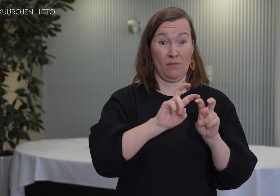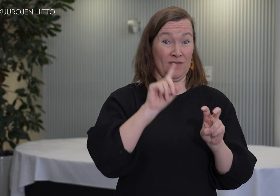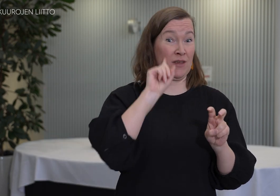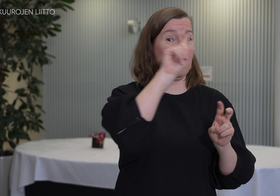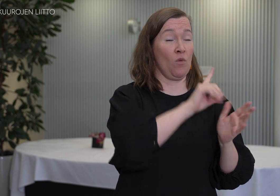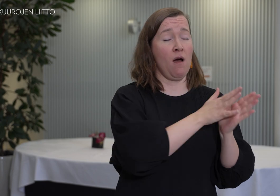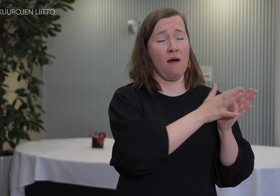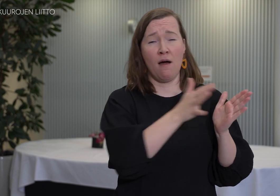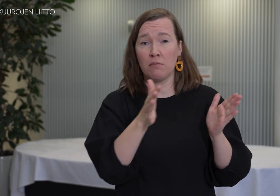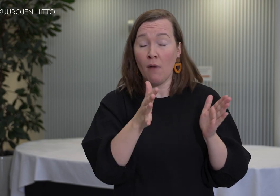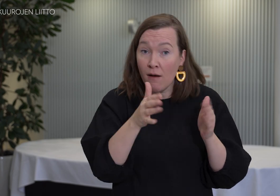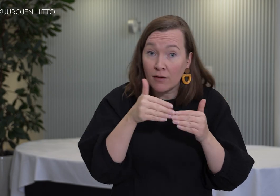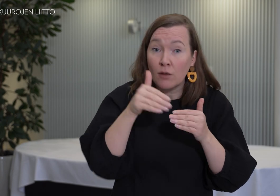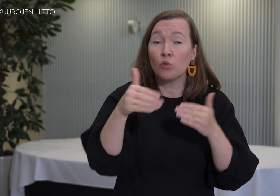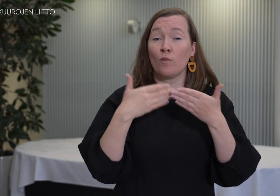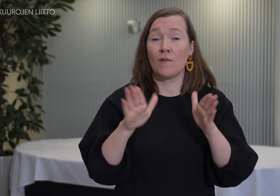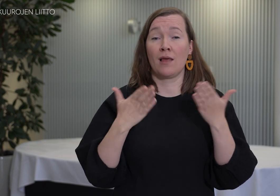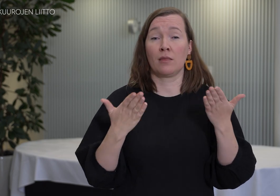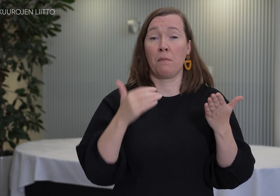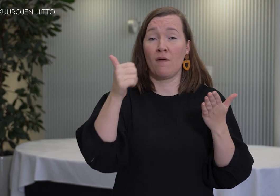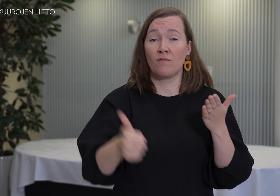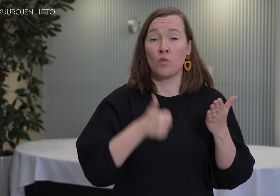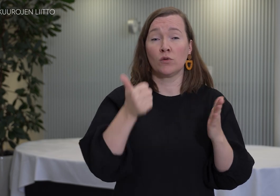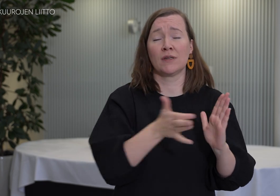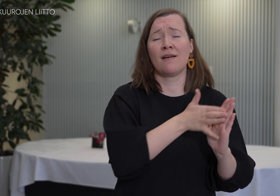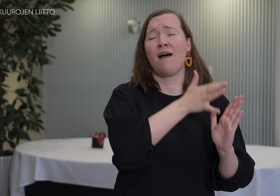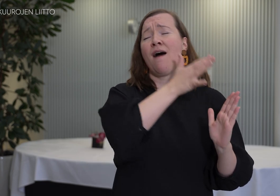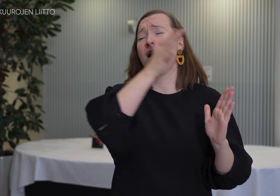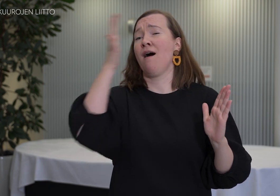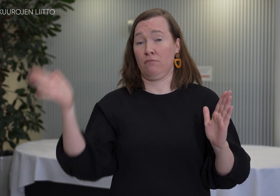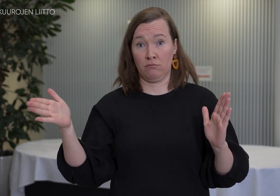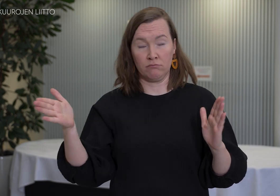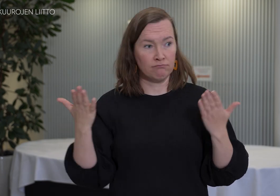Hyvinvointialuekiertue on jatkunut vuodesta 2022 vuoden 2023 loppuun asti.